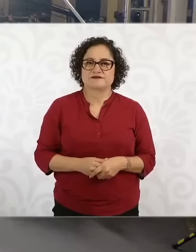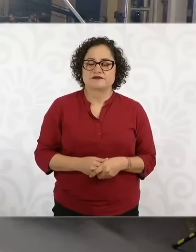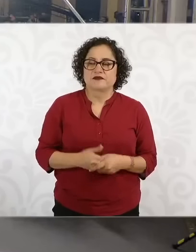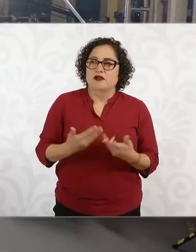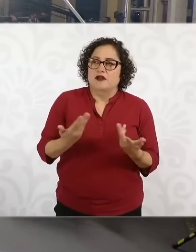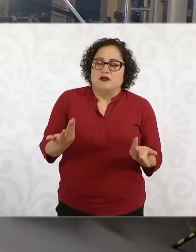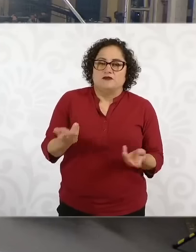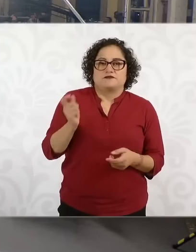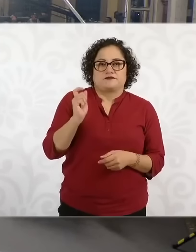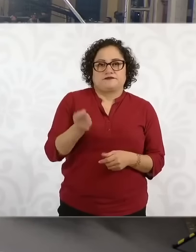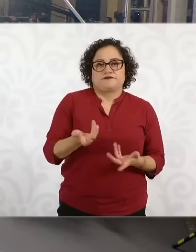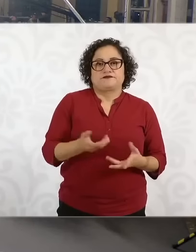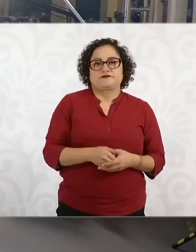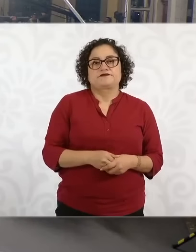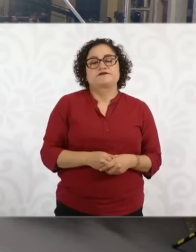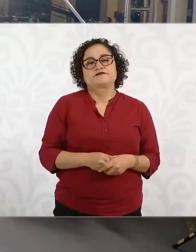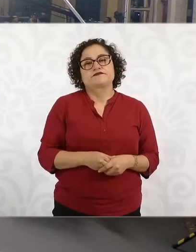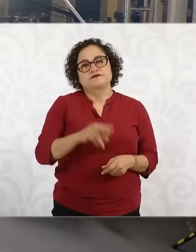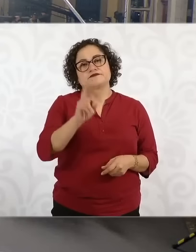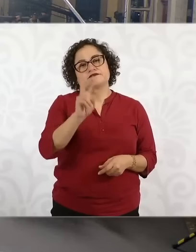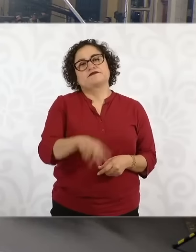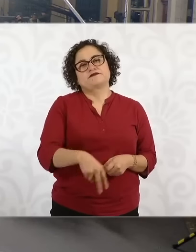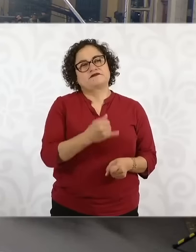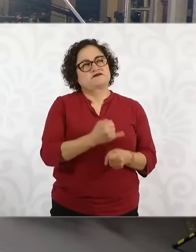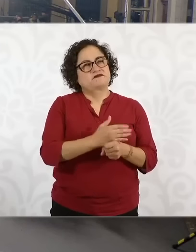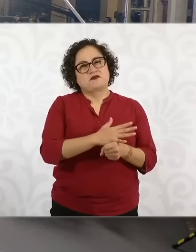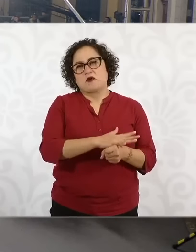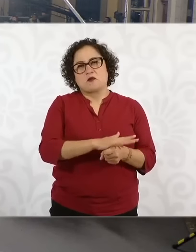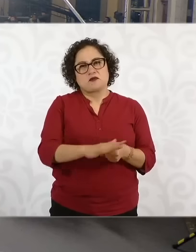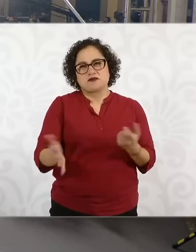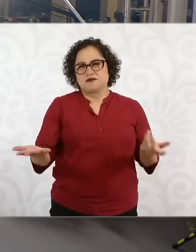pero este increíble, increíble, de verdad increíble. Eh, a ver,